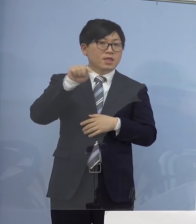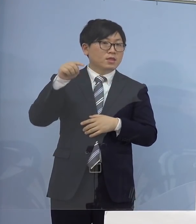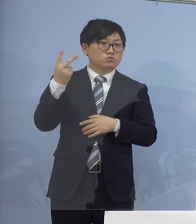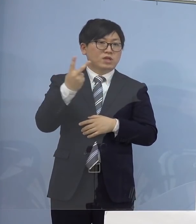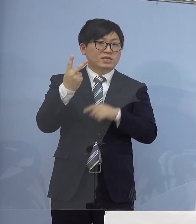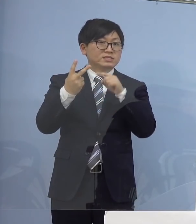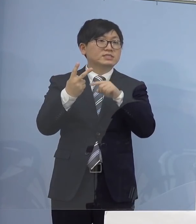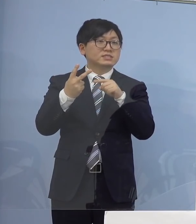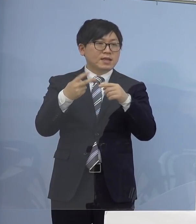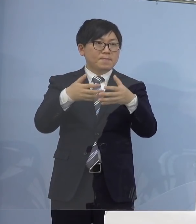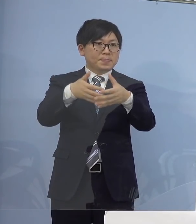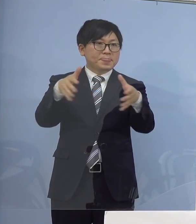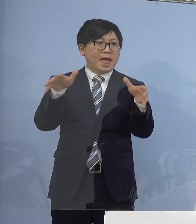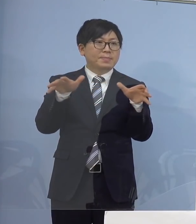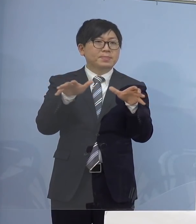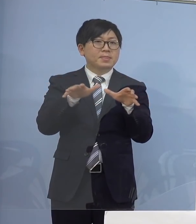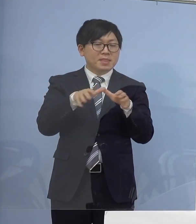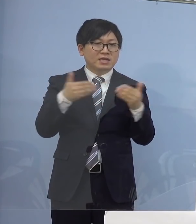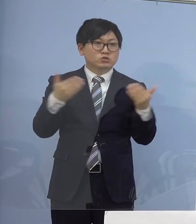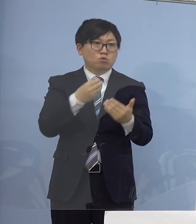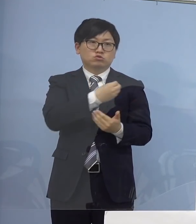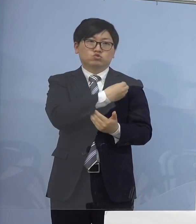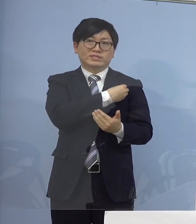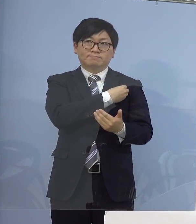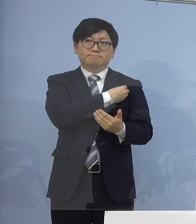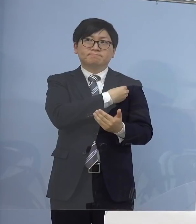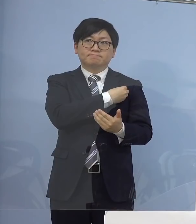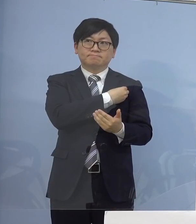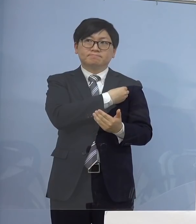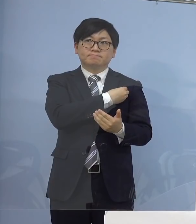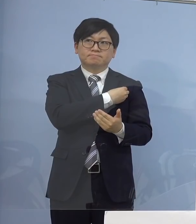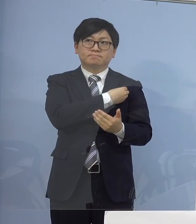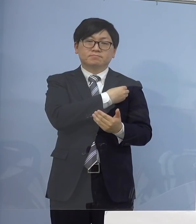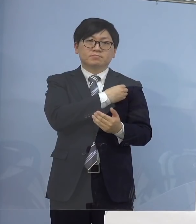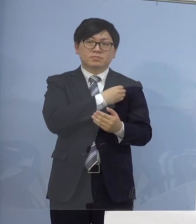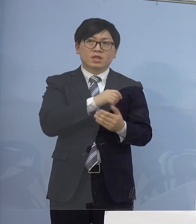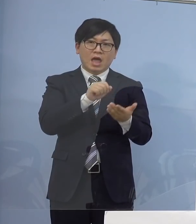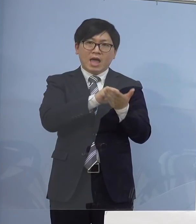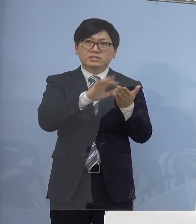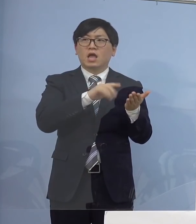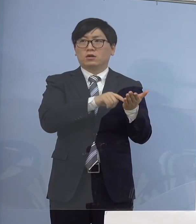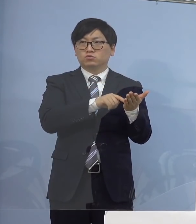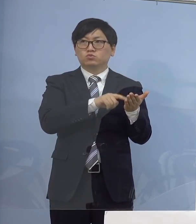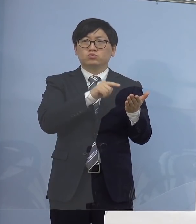これは不特定多数の人と 接するような仕事なのでしょうか